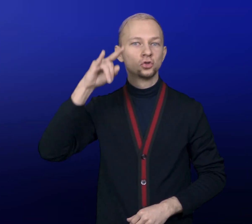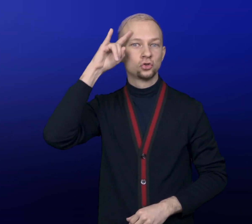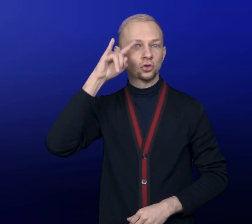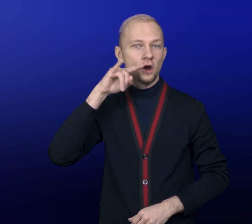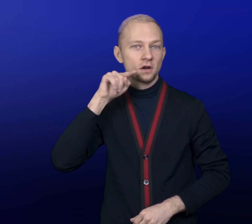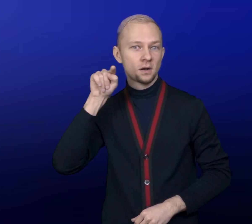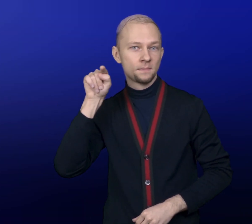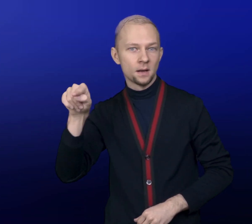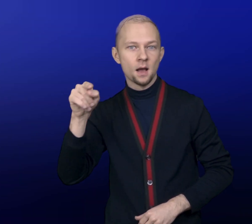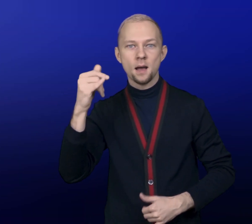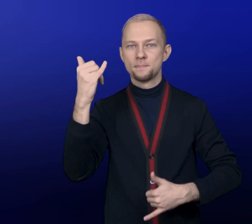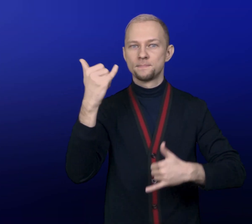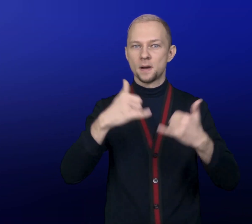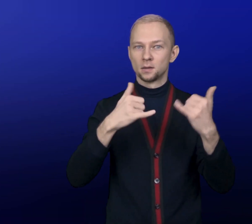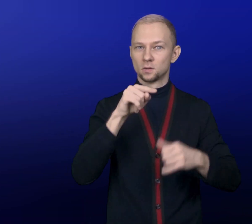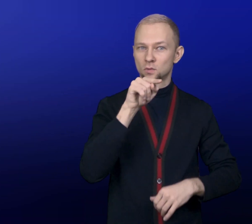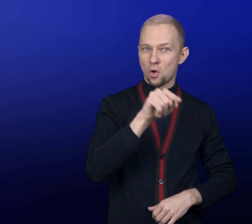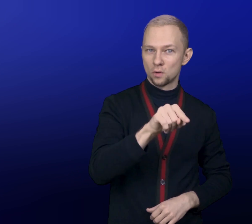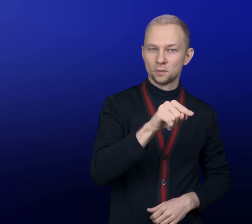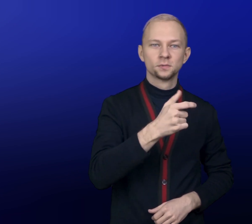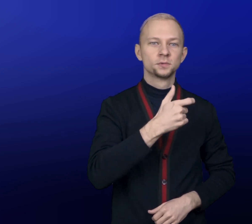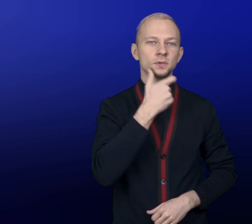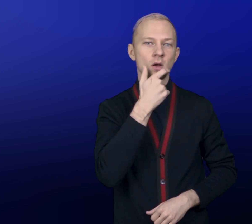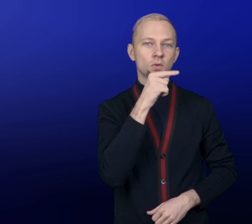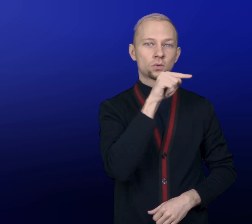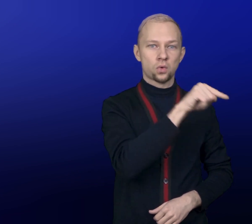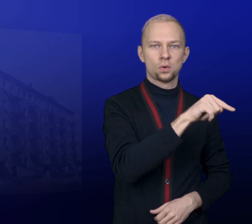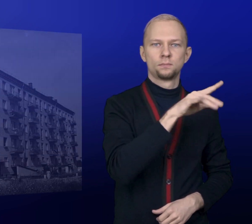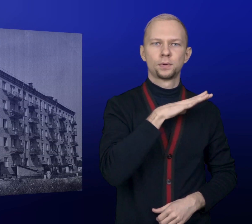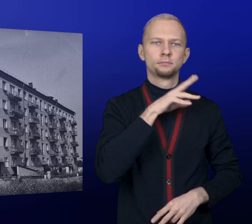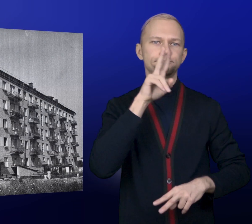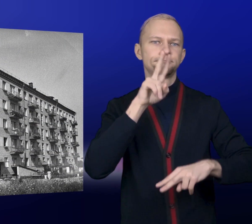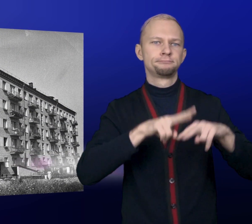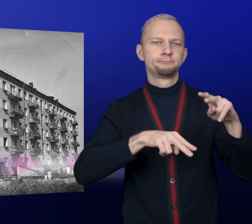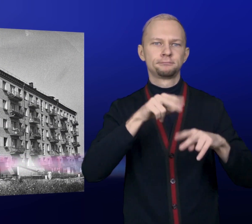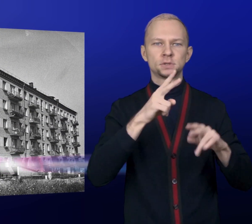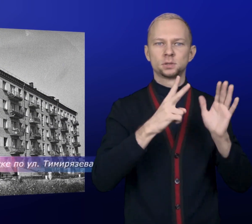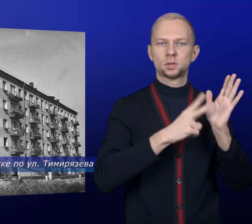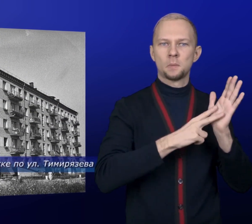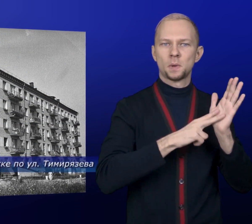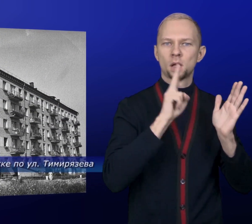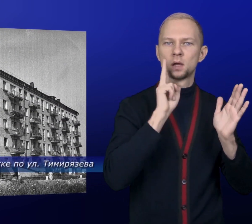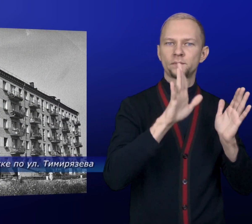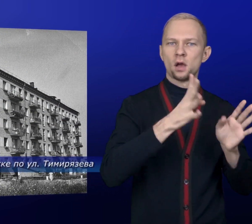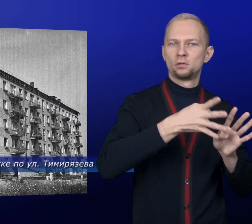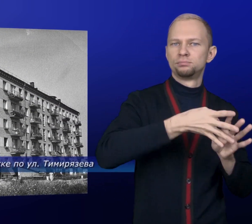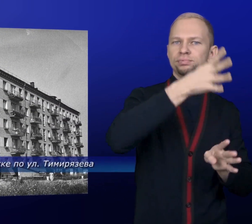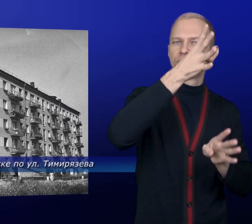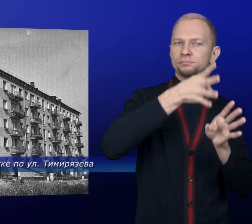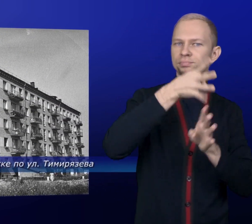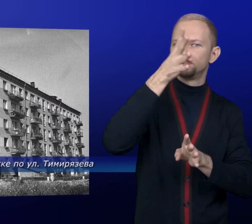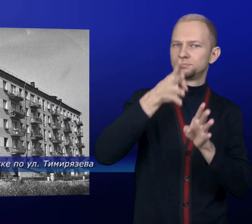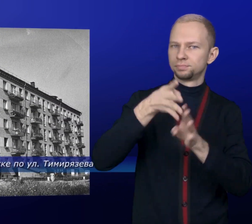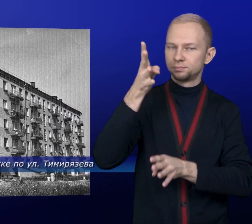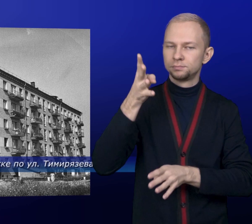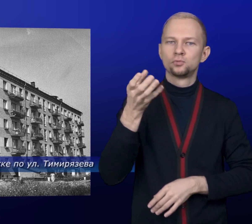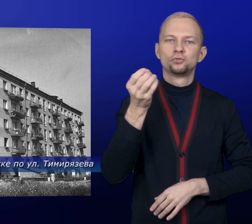В Челябинске, Магнитогорске и Златоусте было построено 7 многоквартирных жилых домов,